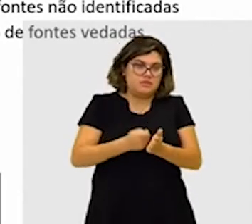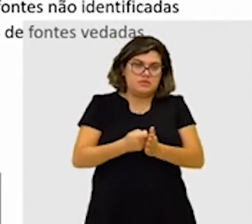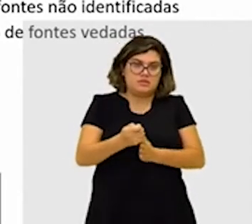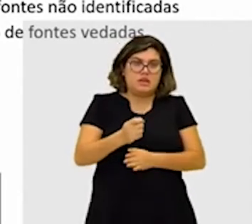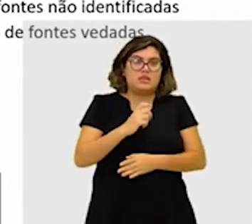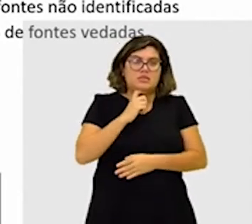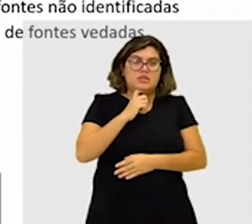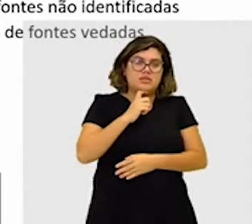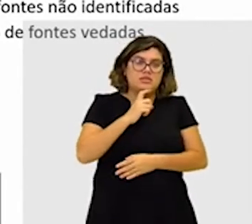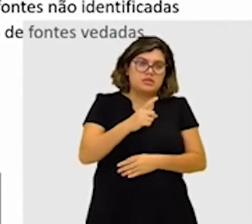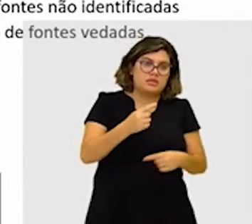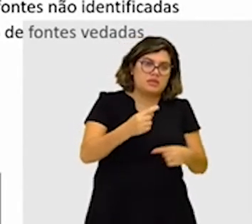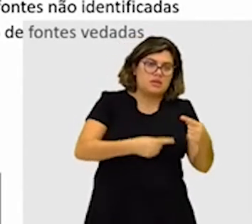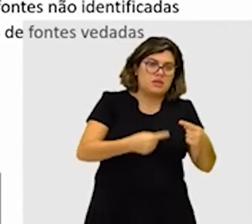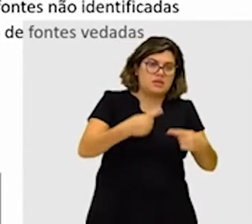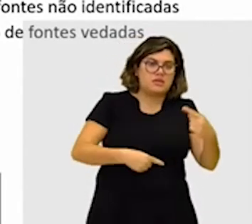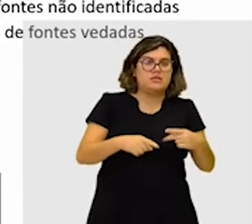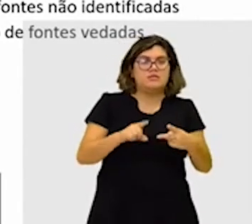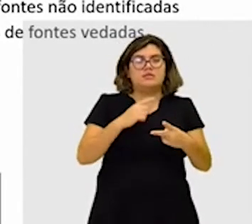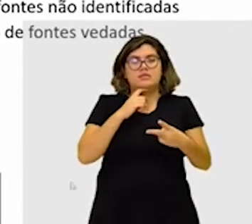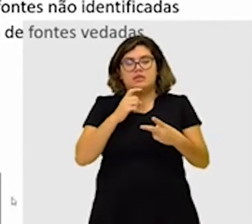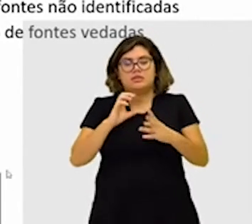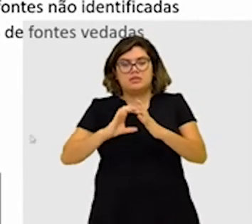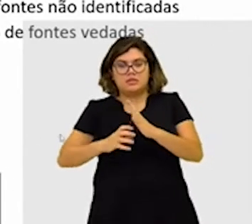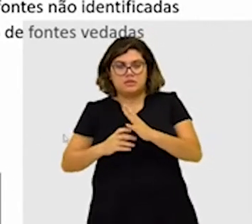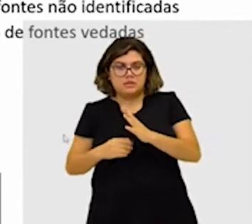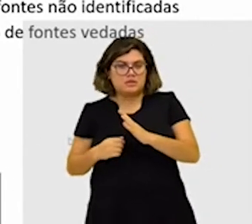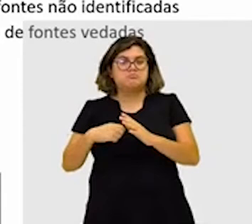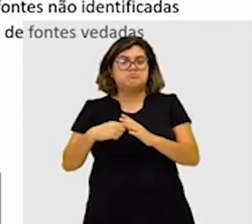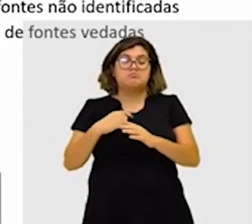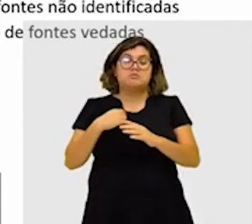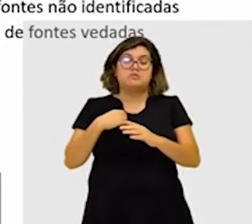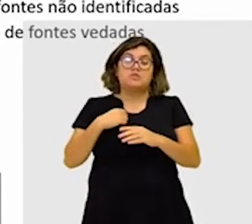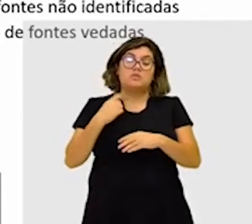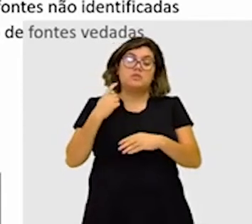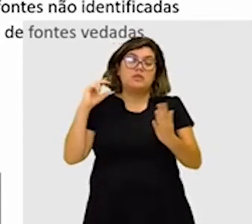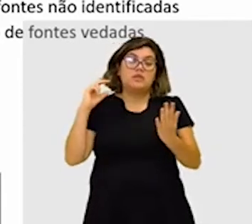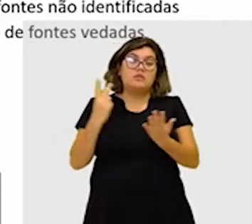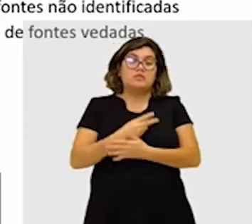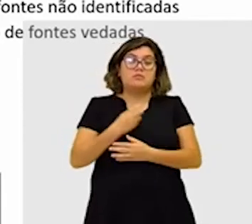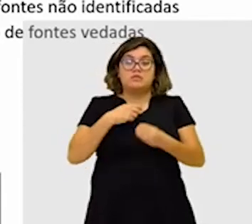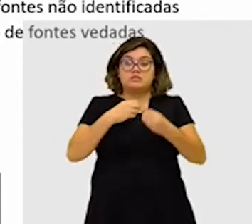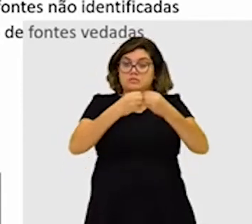campanhas eleitorais sob pena de contaminar esse processo político-eleitoral de uma maneira talvez